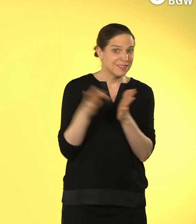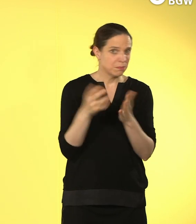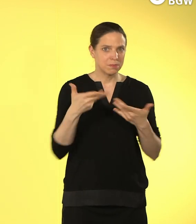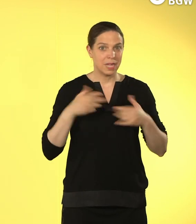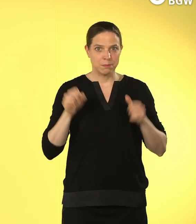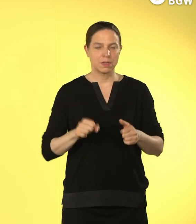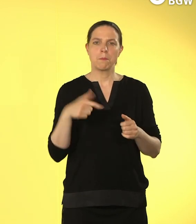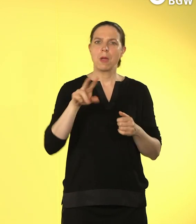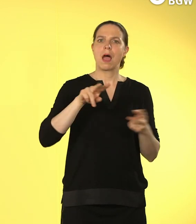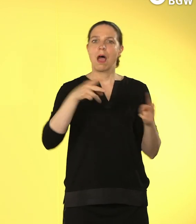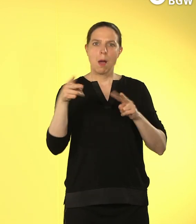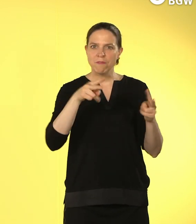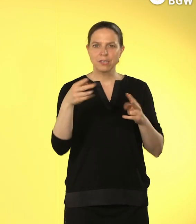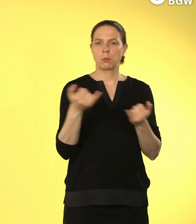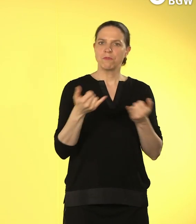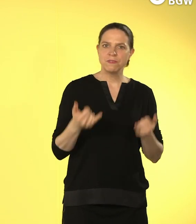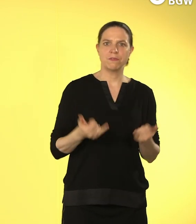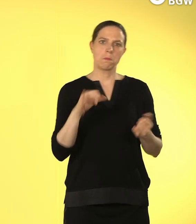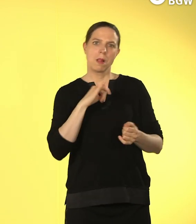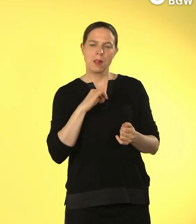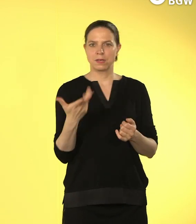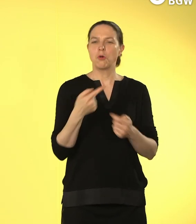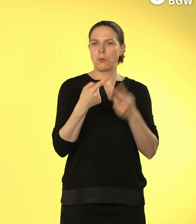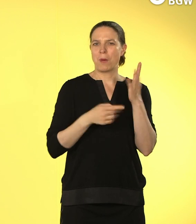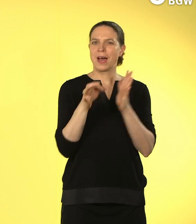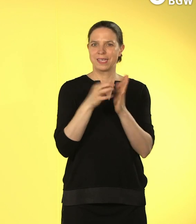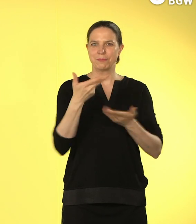das hatten einige genannt. Gibt es noch mehr?